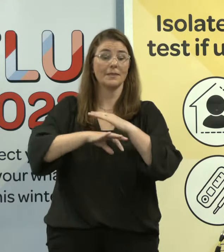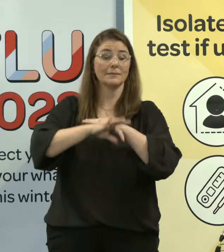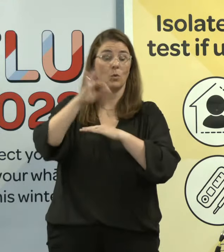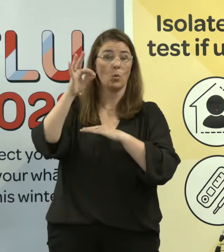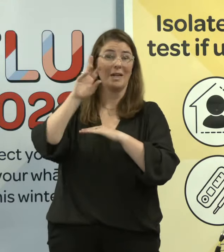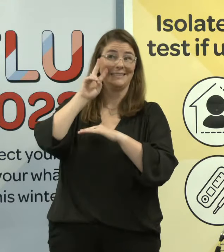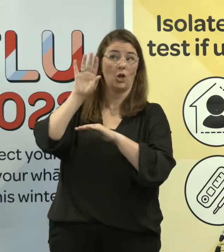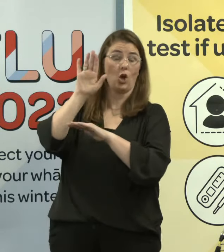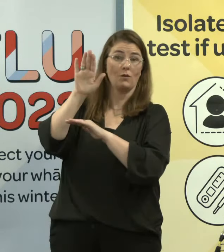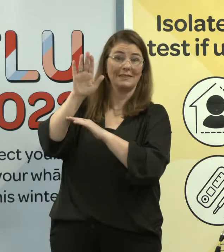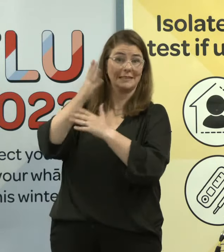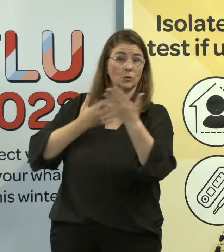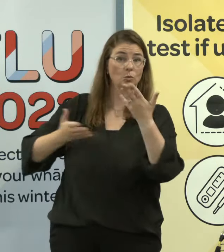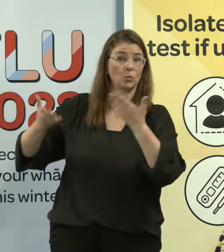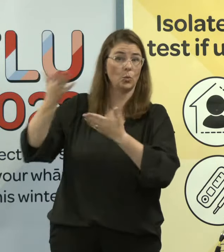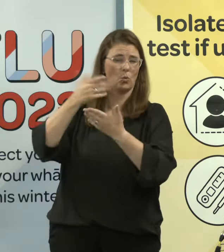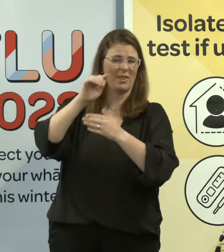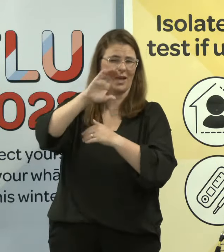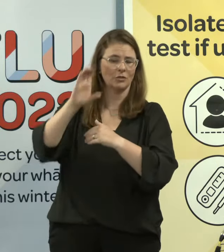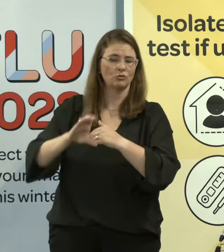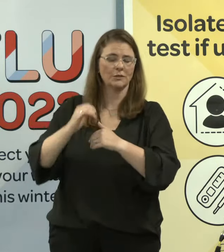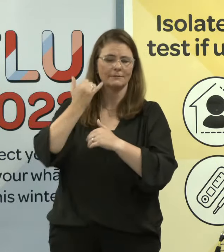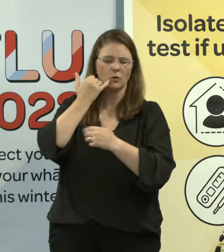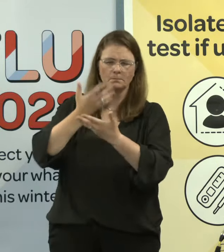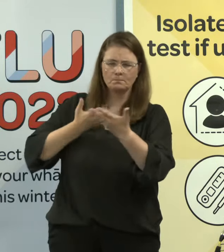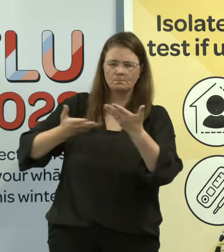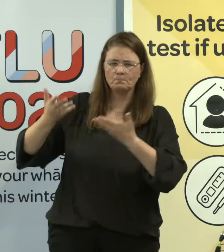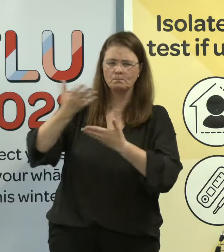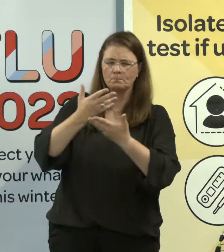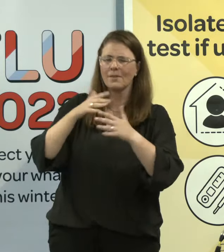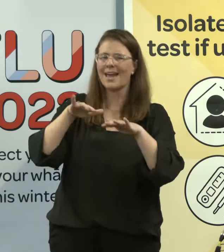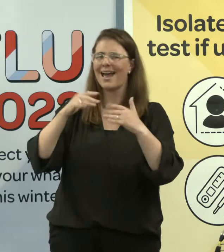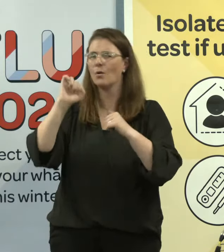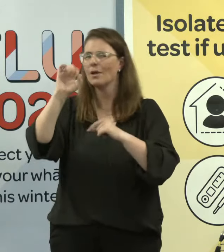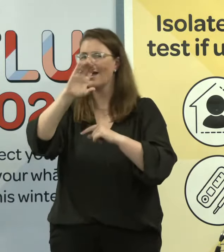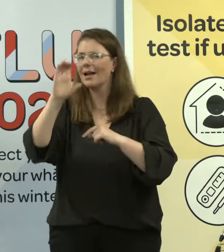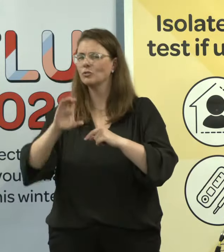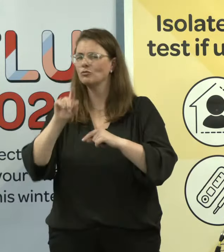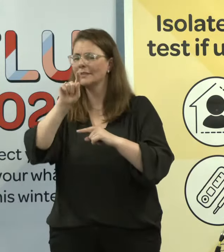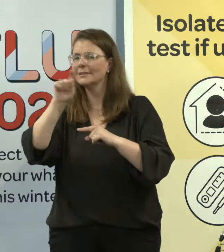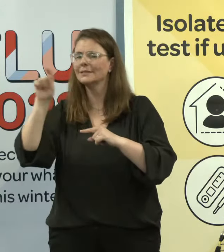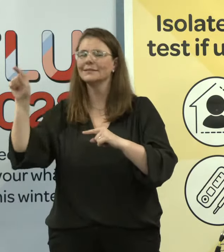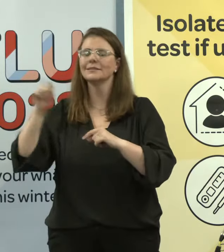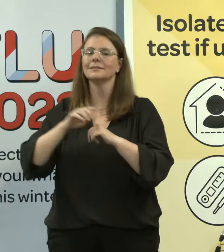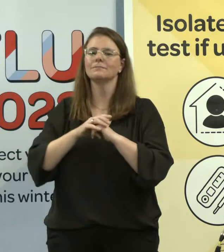hua nga kanohi kanohi. Ko nga